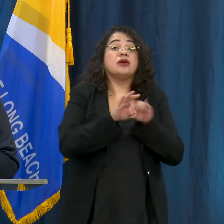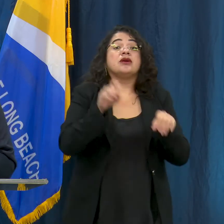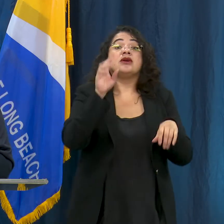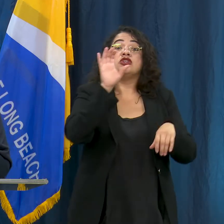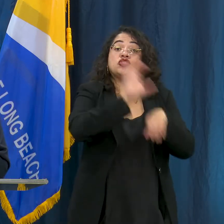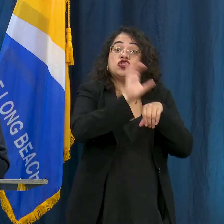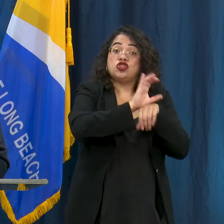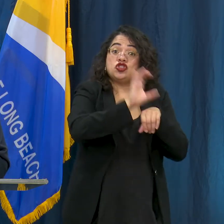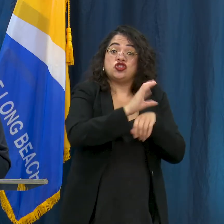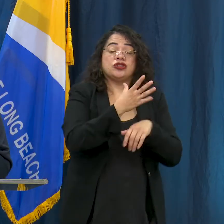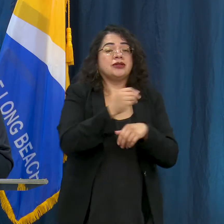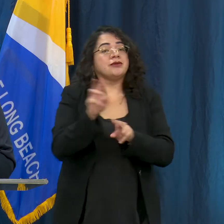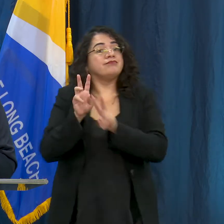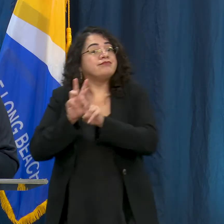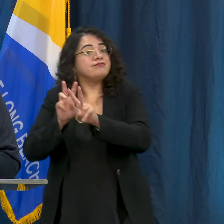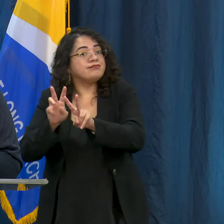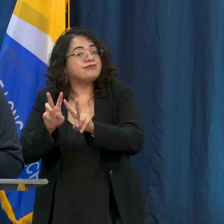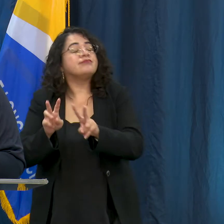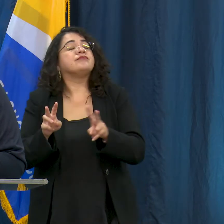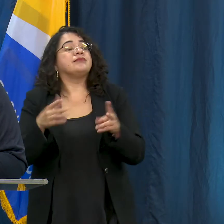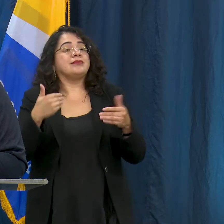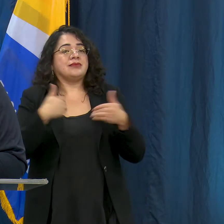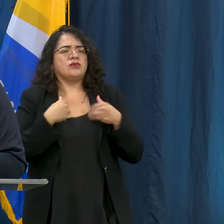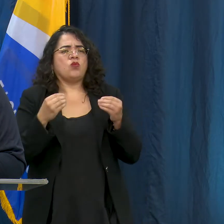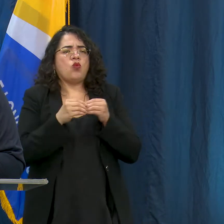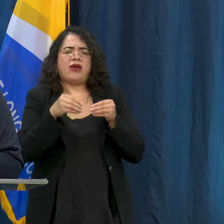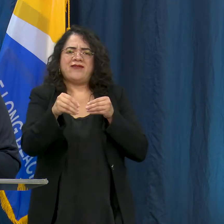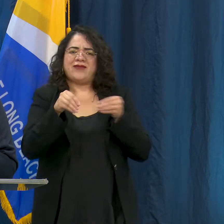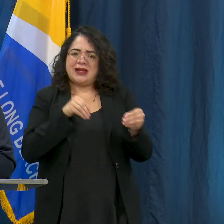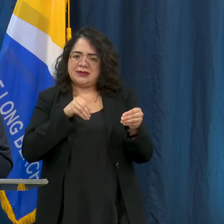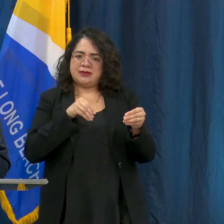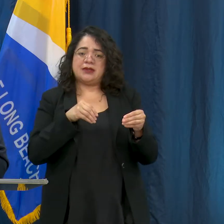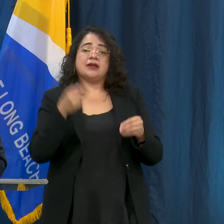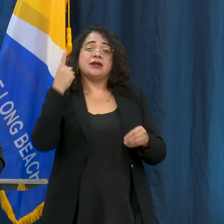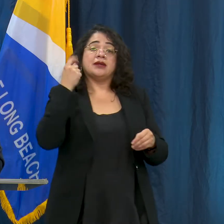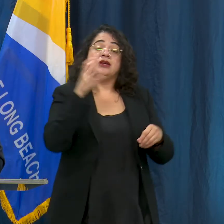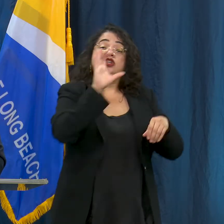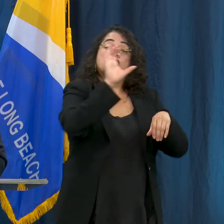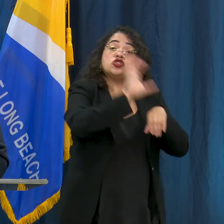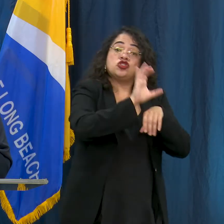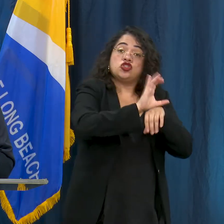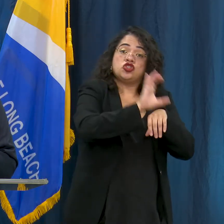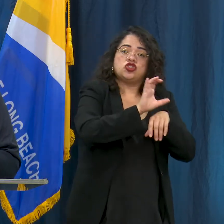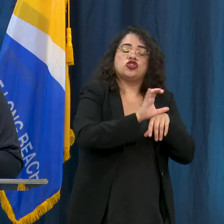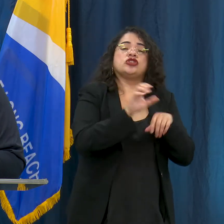parousia un poquito más de FX ability' ENSO cement OCS que son hechos al aire